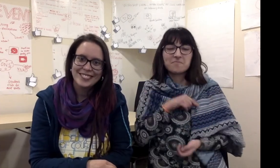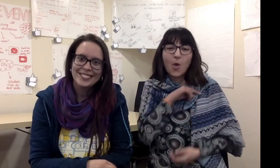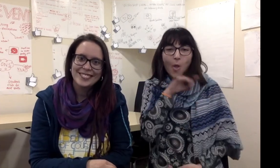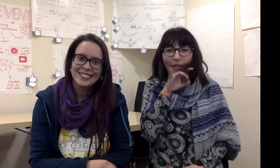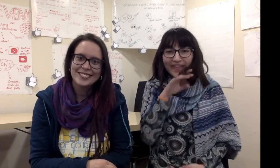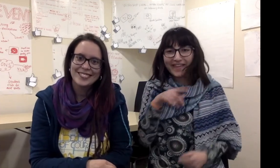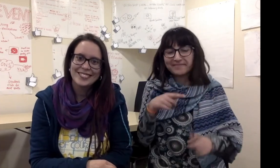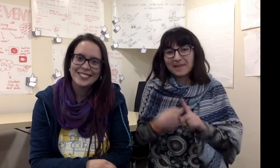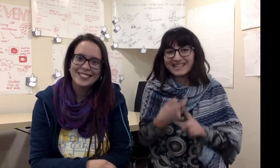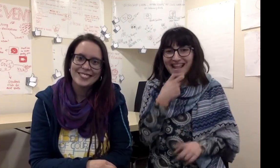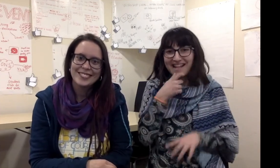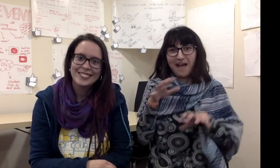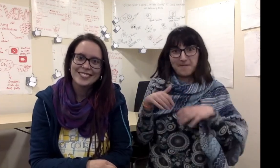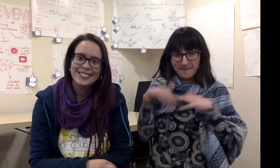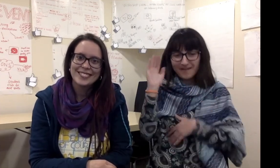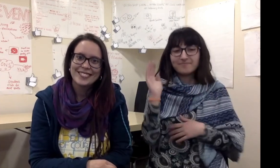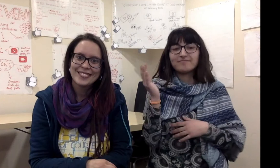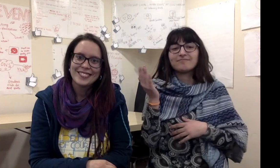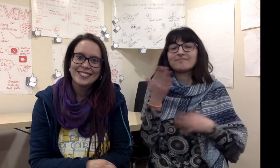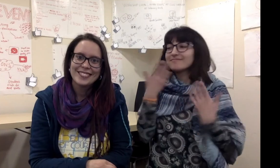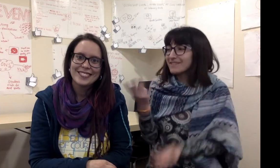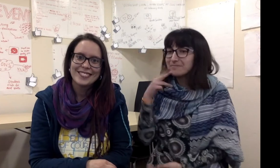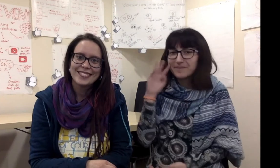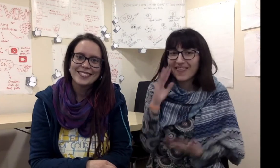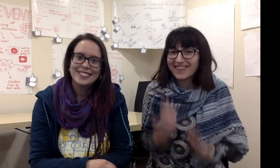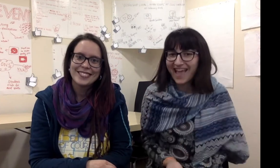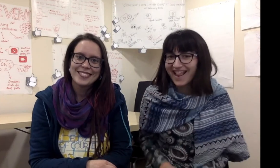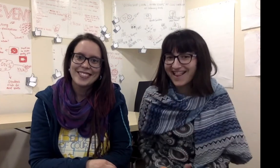Estoy satisfecha, además de haber reforzado mi inglés. ¿Qué tal ha sido tu experiencia, Ana?